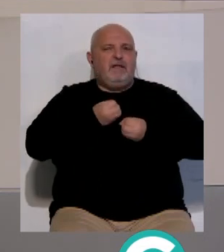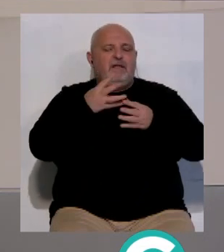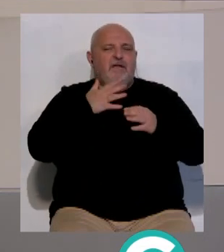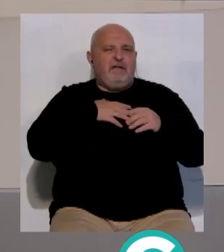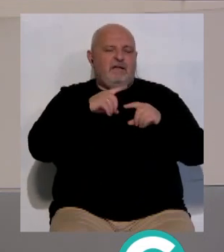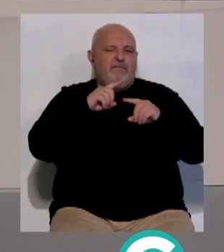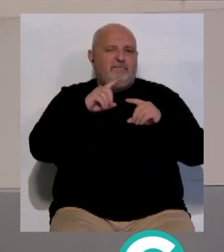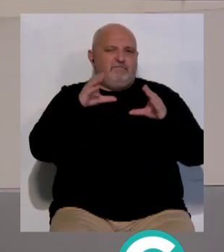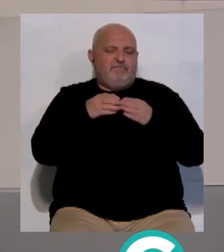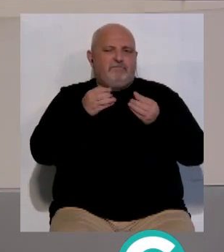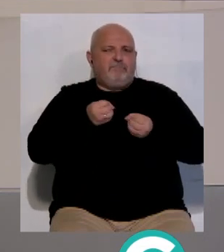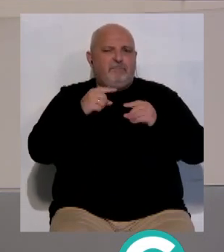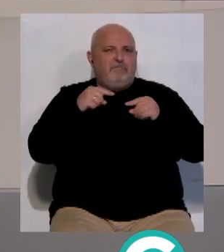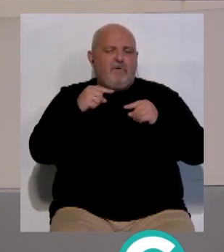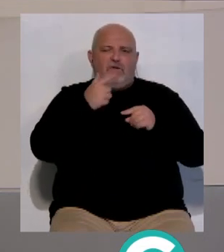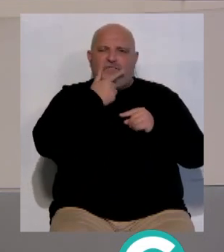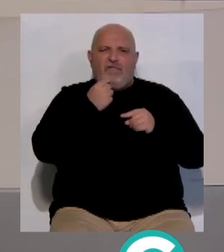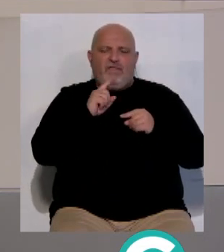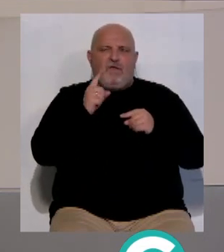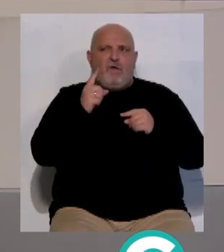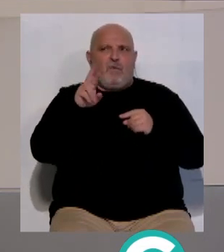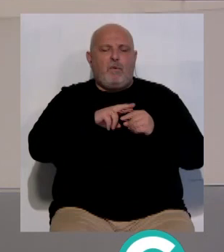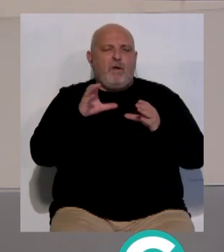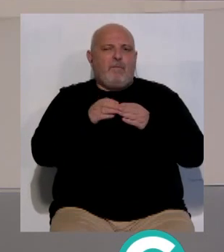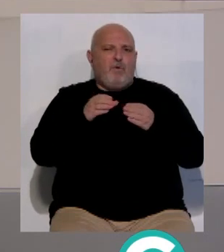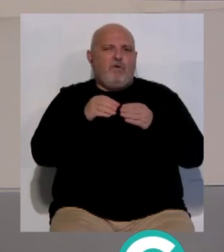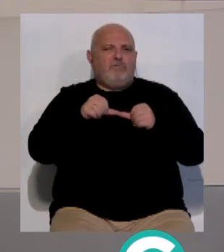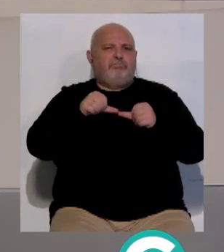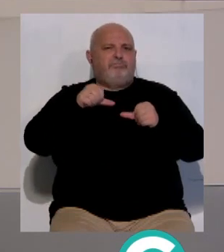cuerpo técnico a los futbolistas pero no es fácil recuperar un equipo que venía mostrando la imagen